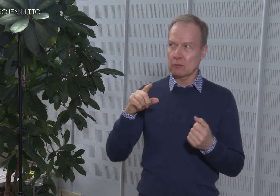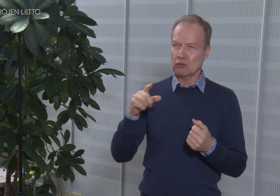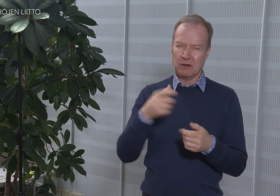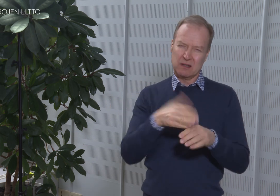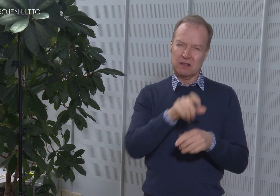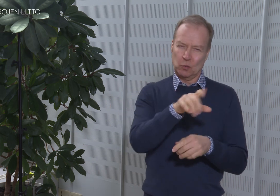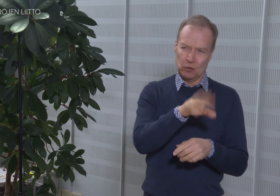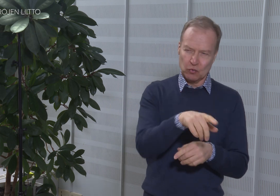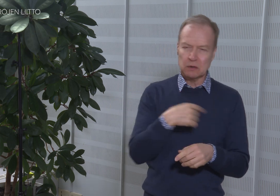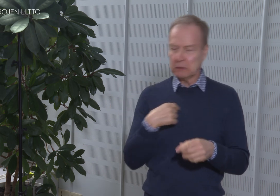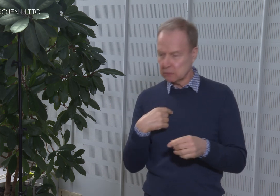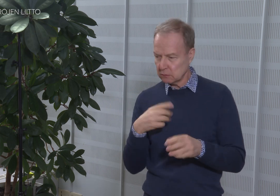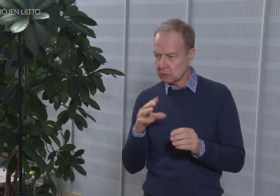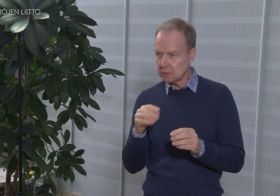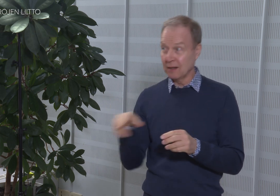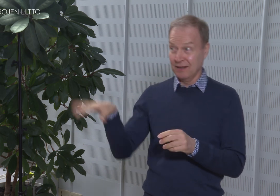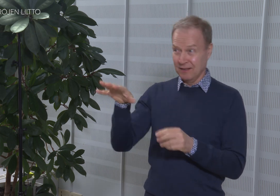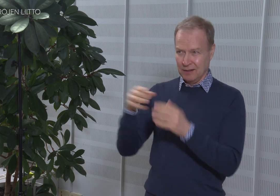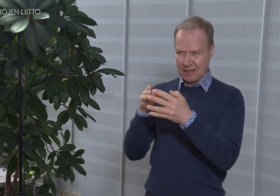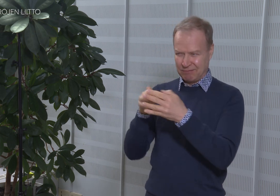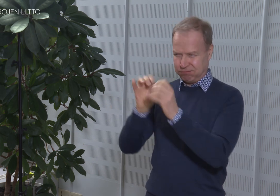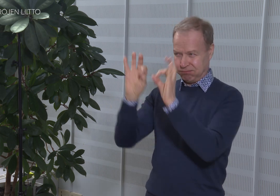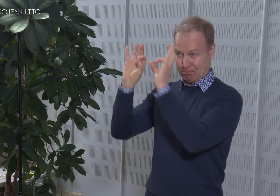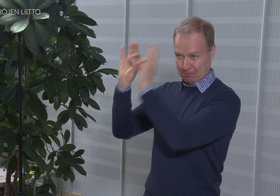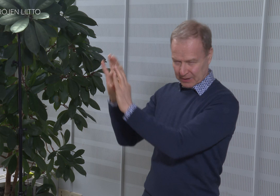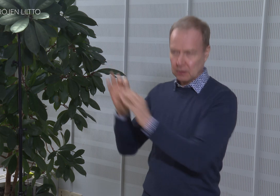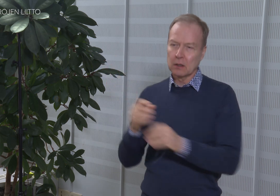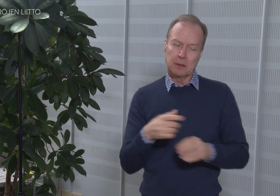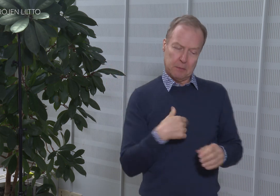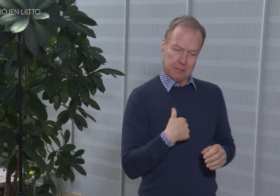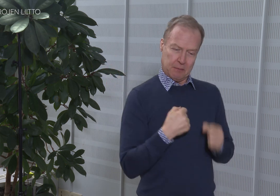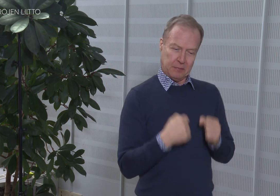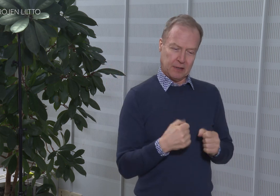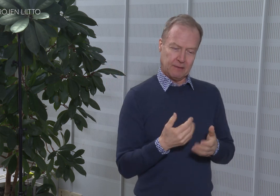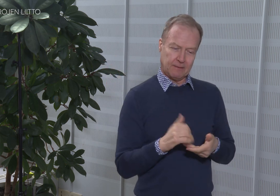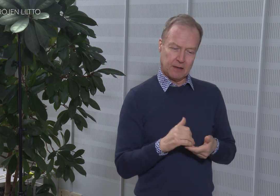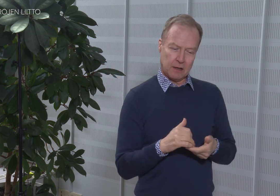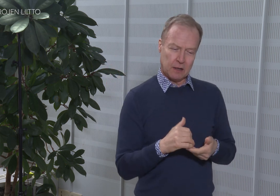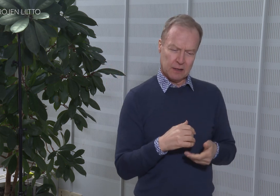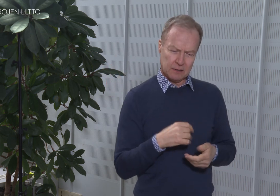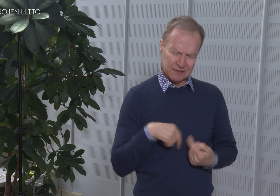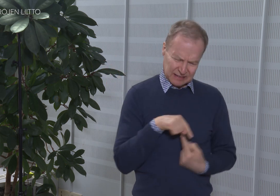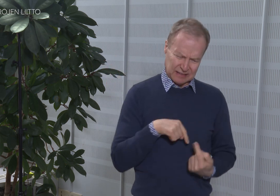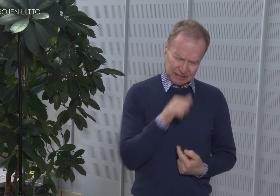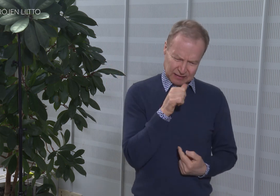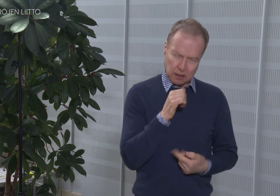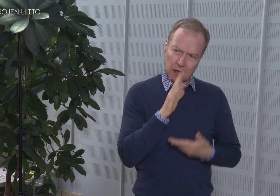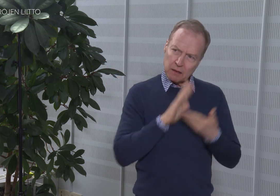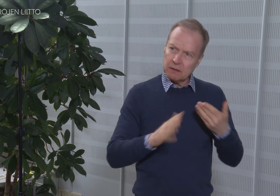Kun kaikki tämä on tehty, on meidän annettava anteeksi -